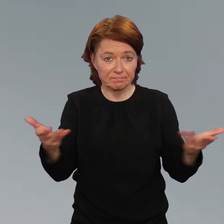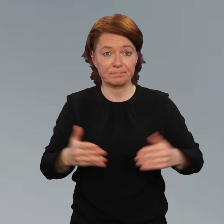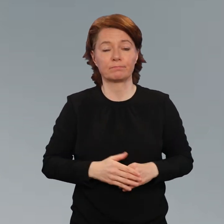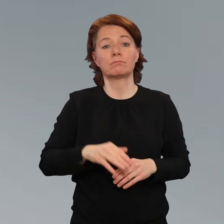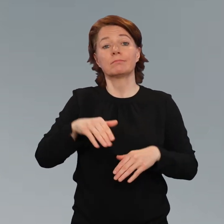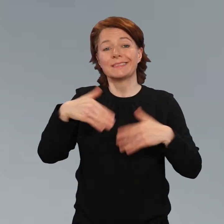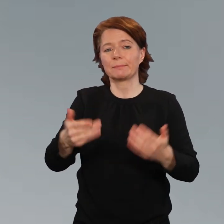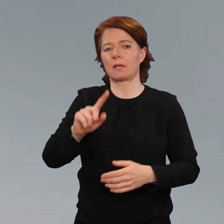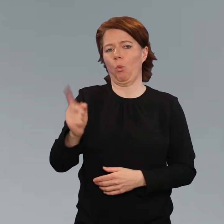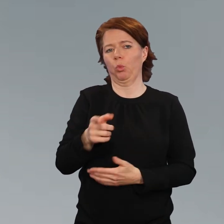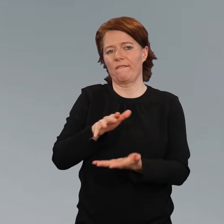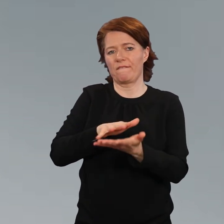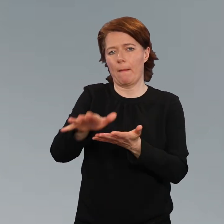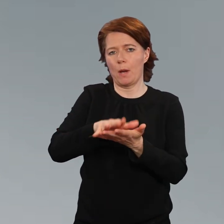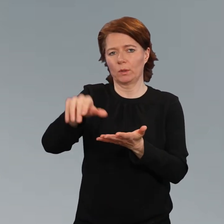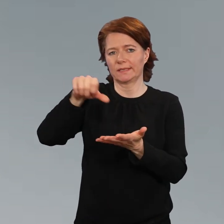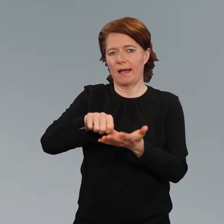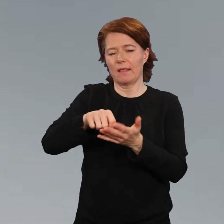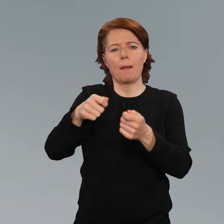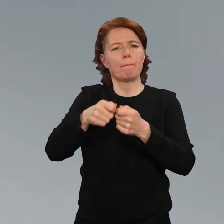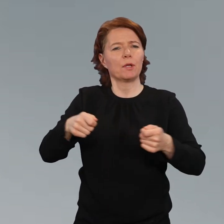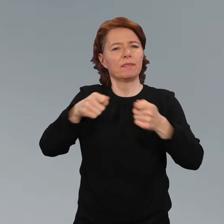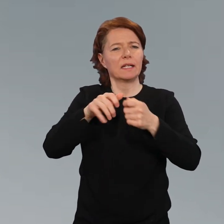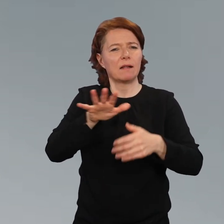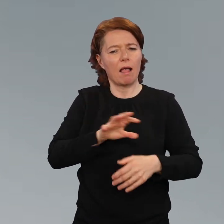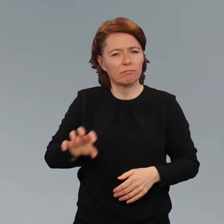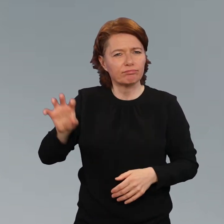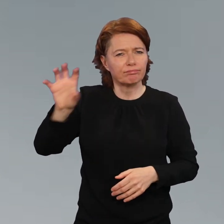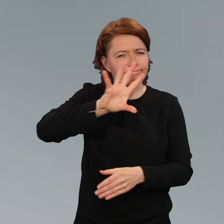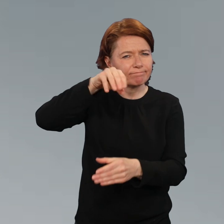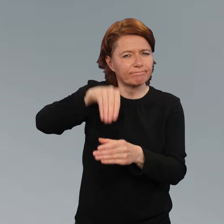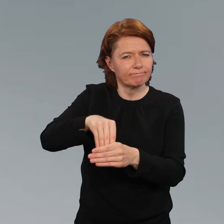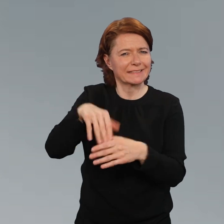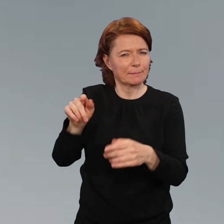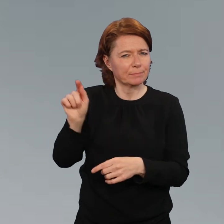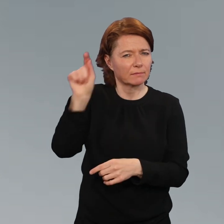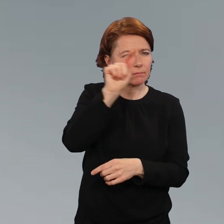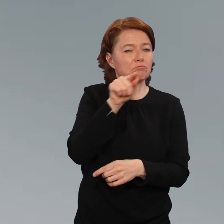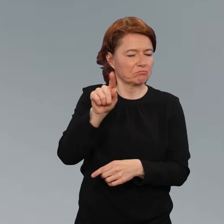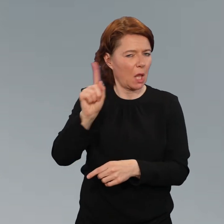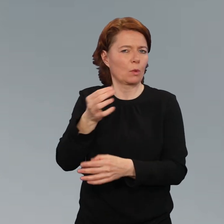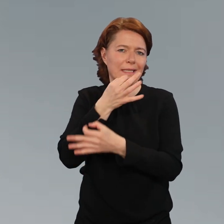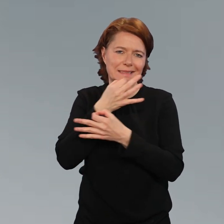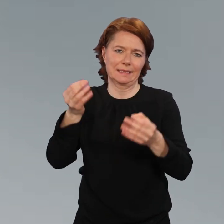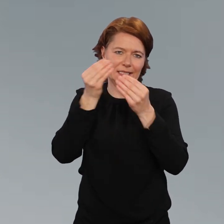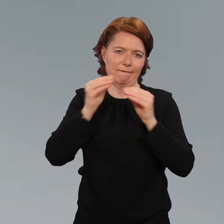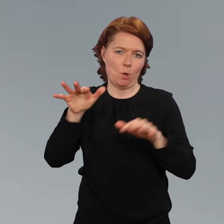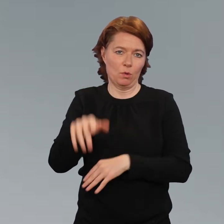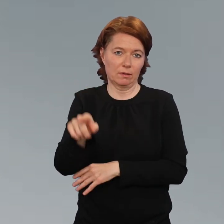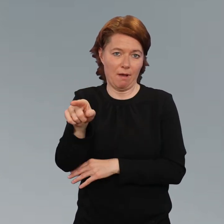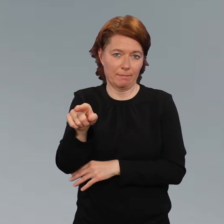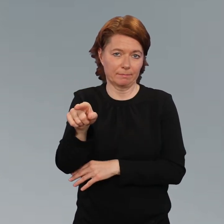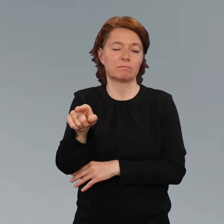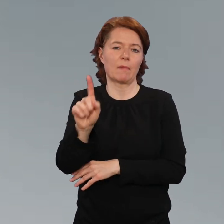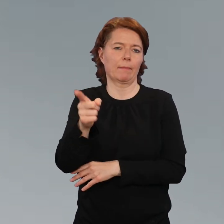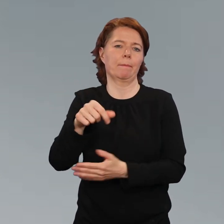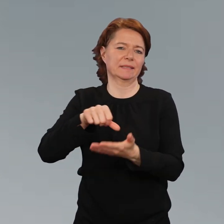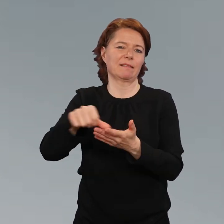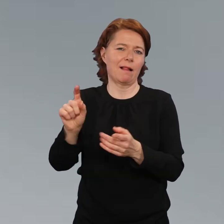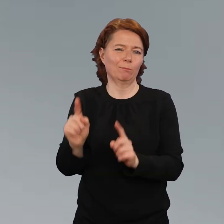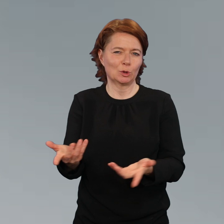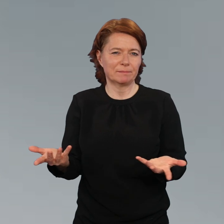und auch die Verbraucherzentralen der Länder bieten gezielte Informationen, sind aber kostenpflichtig und